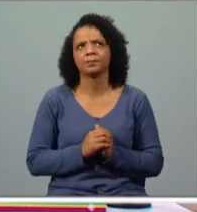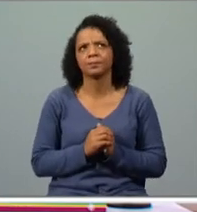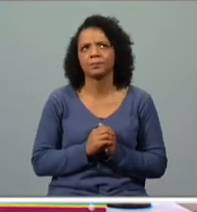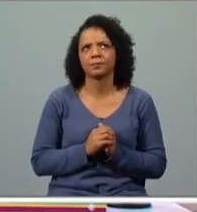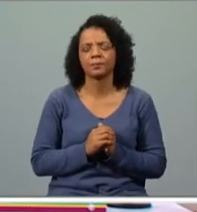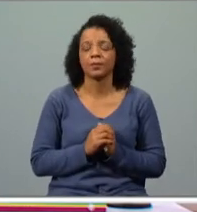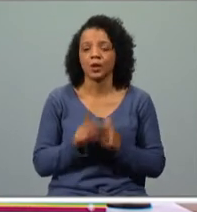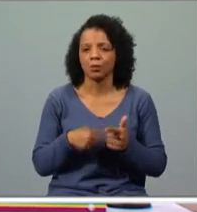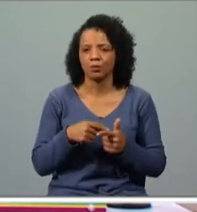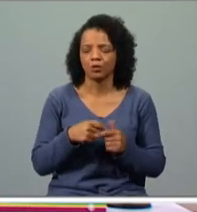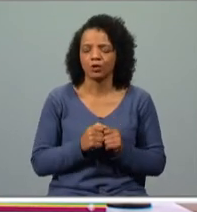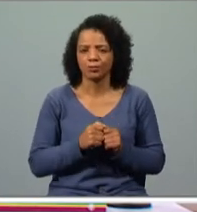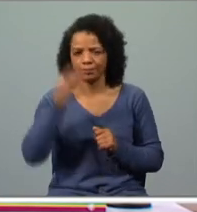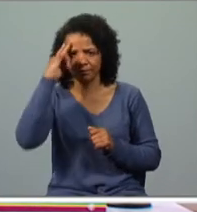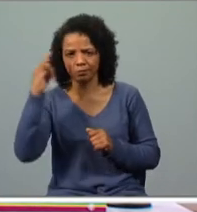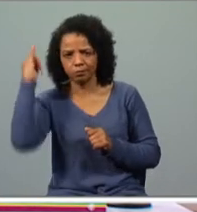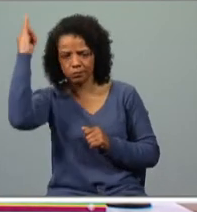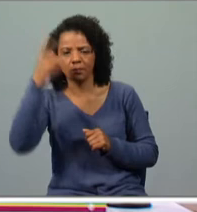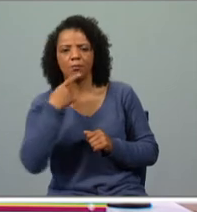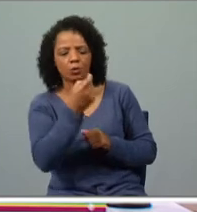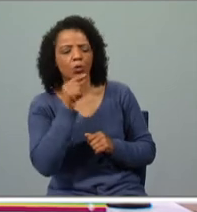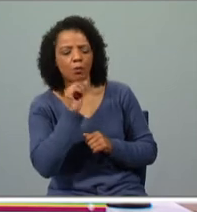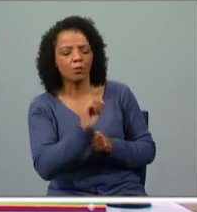perguntou o público em perguntou como é que o Lhe chamava porque ele não 問觀眾問怎麼回事誰打電話給他，因為他沒有